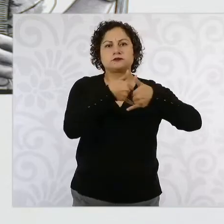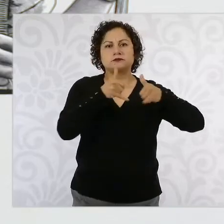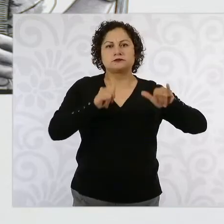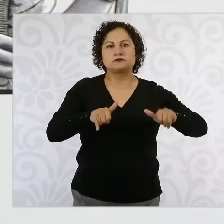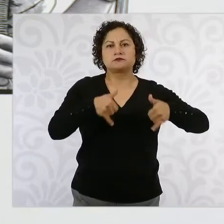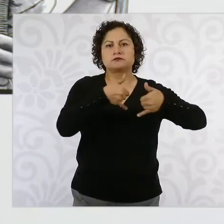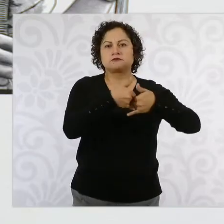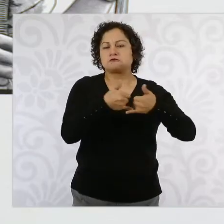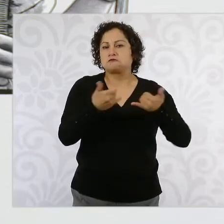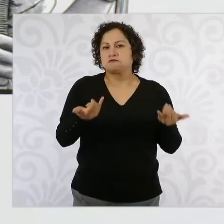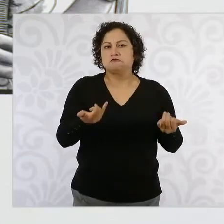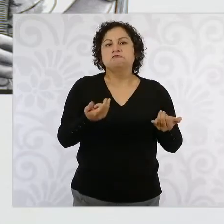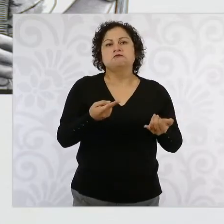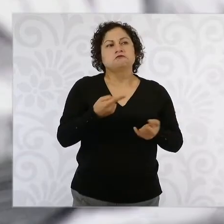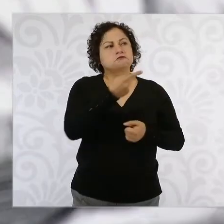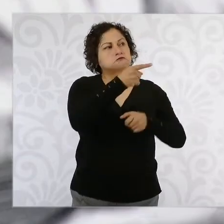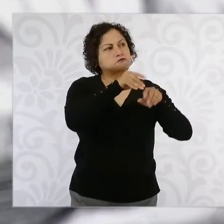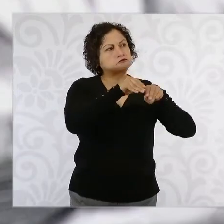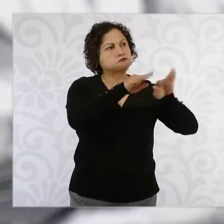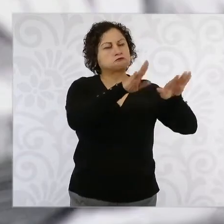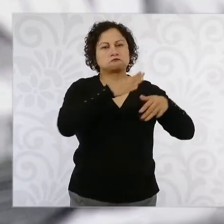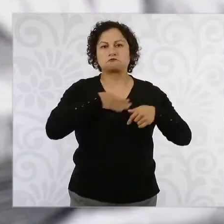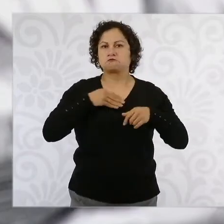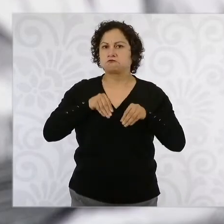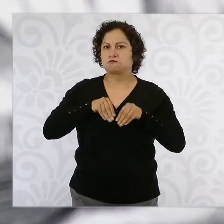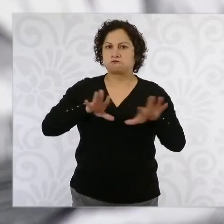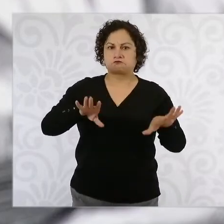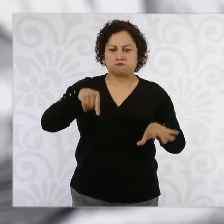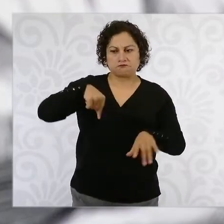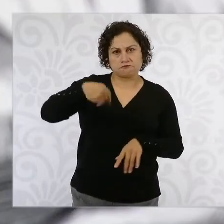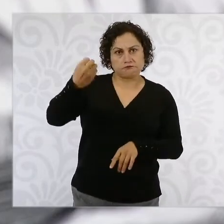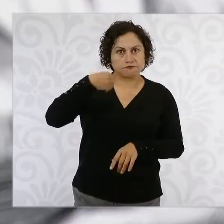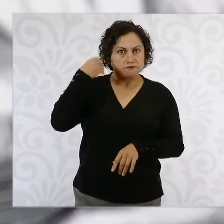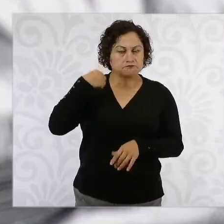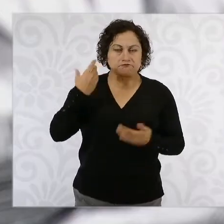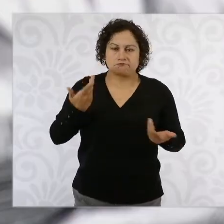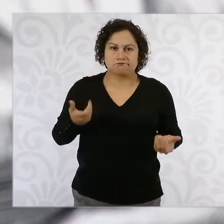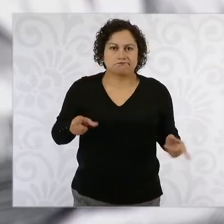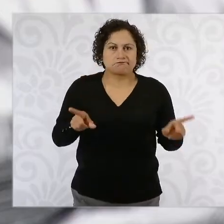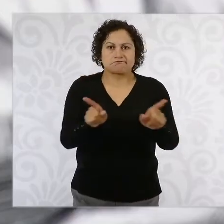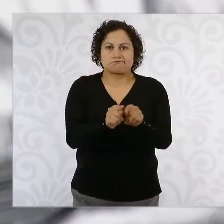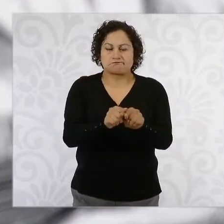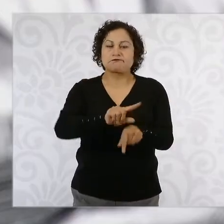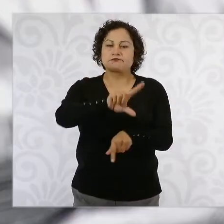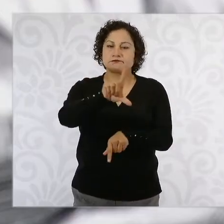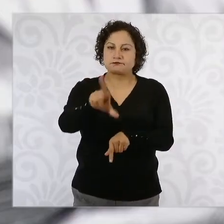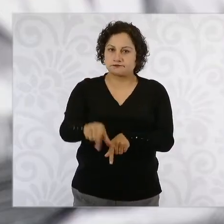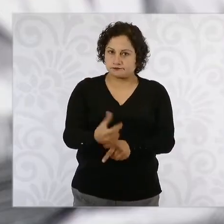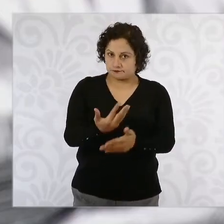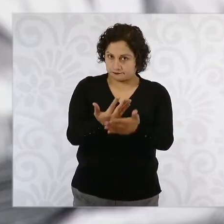que hacemos como aquí ahora y en su momento pues ya tengan la certeza de que nos vamos a